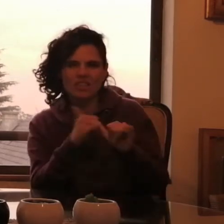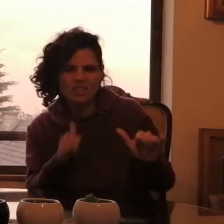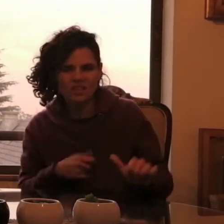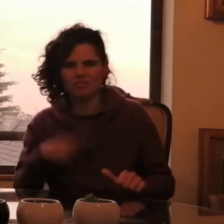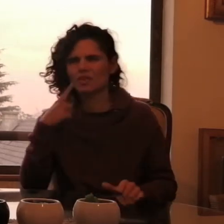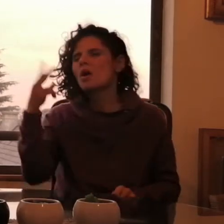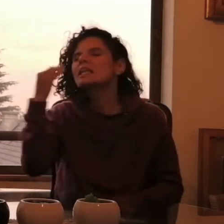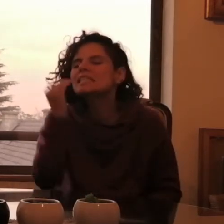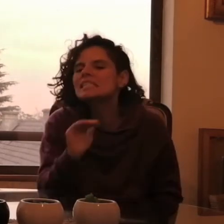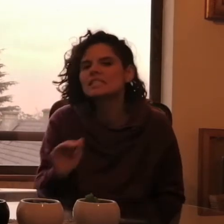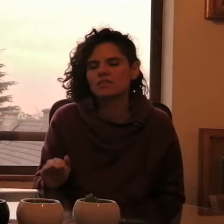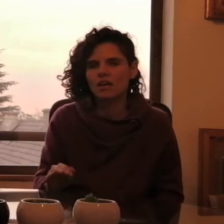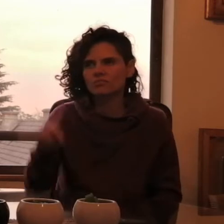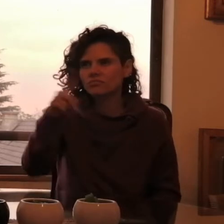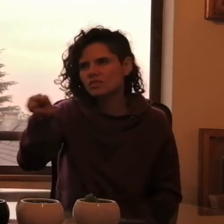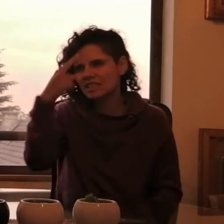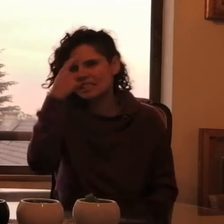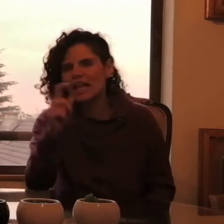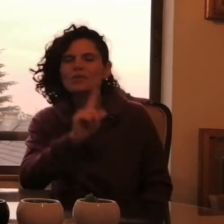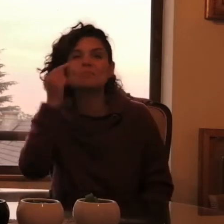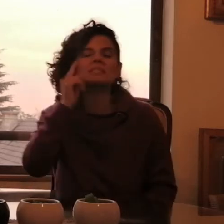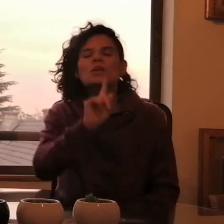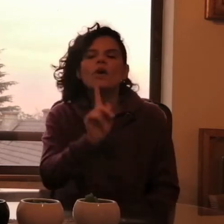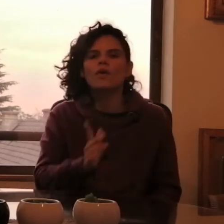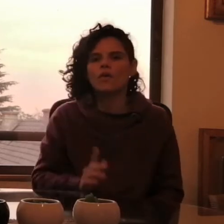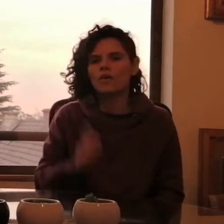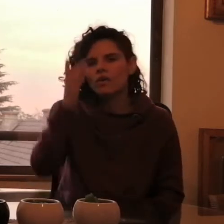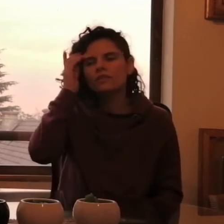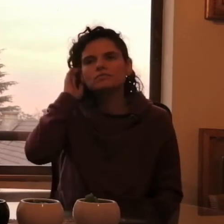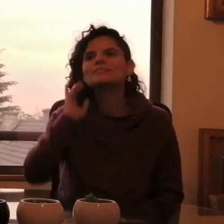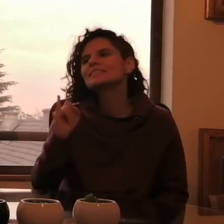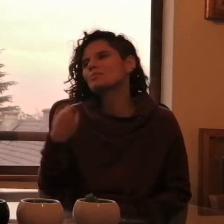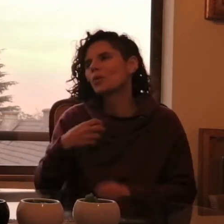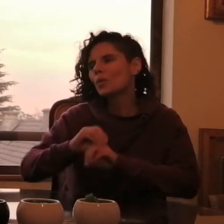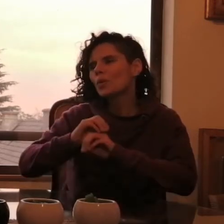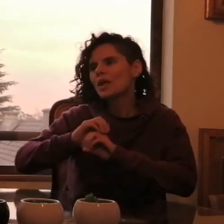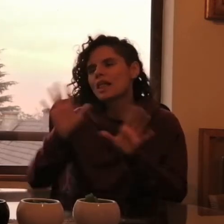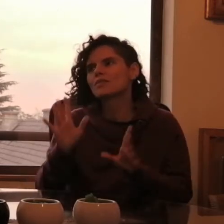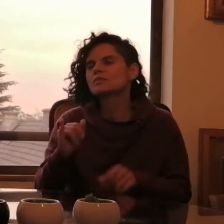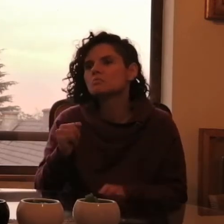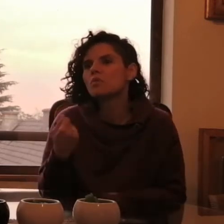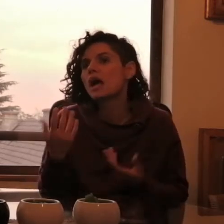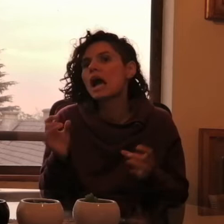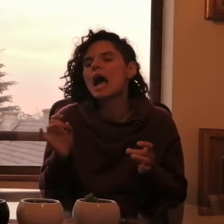no tomándolo tan en serio - claro, obvio era como era así o sea se tomaba así